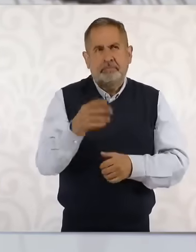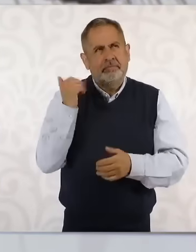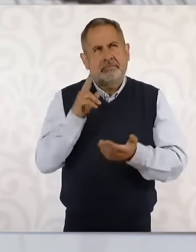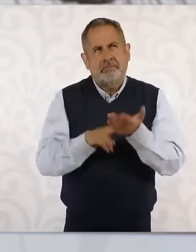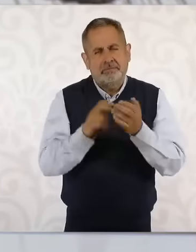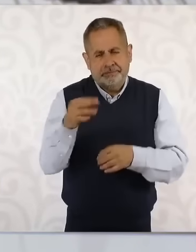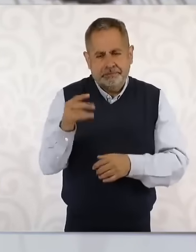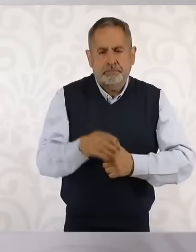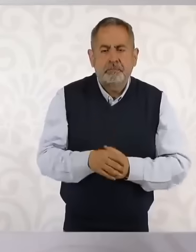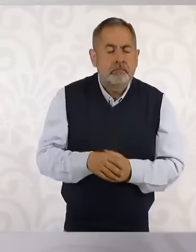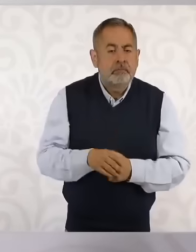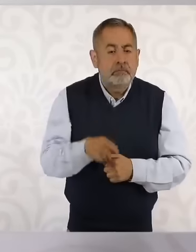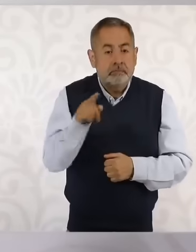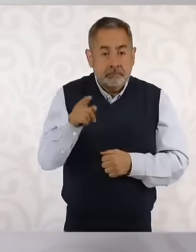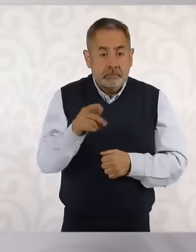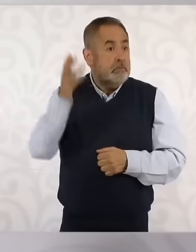parte de estas investigaciones no se había o no se